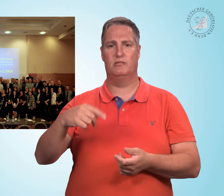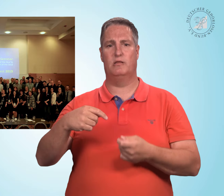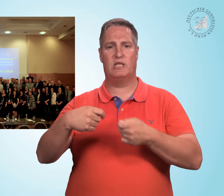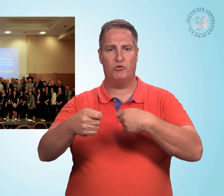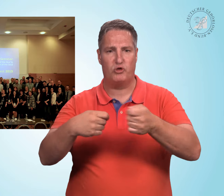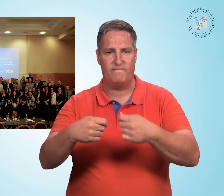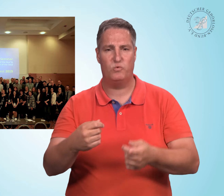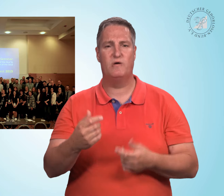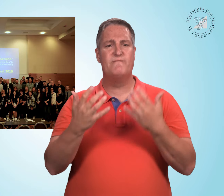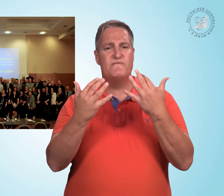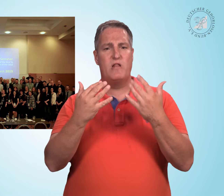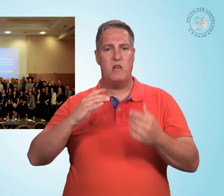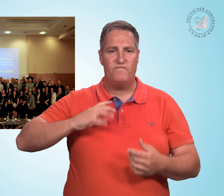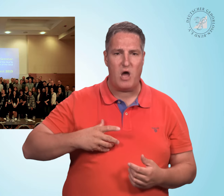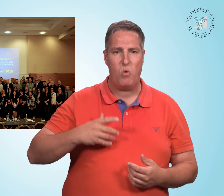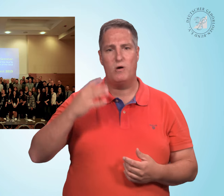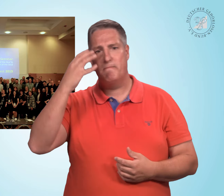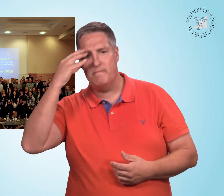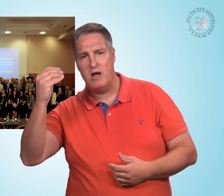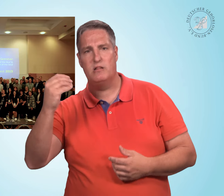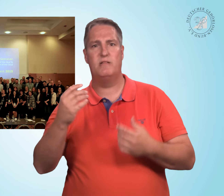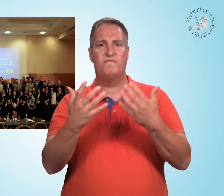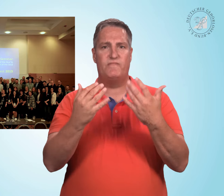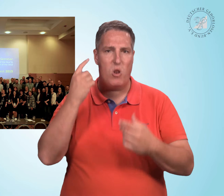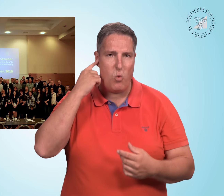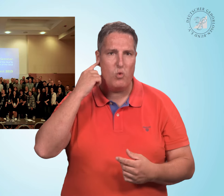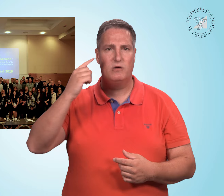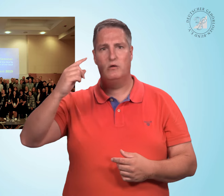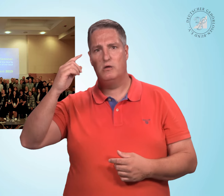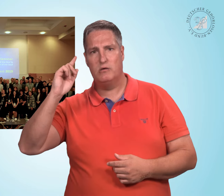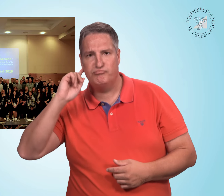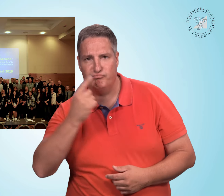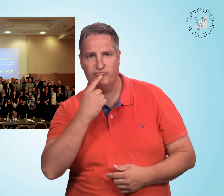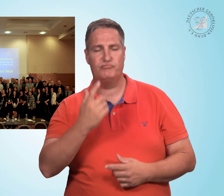und die Geschäftsführung mit der Angabe von Männern und Frauen, Hörenden und Gehörlosen,